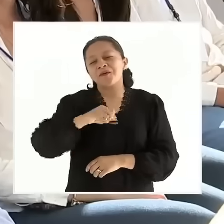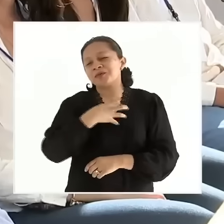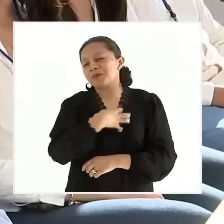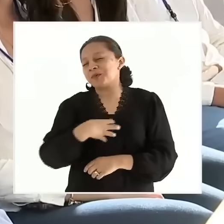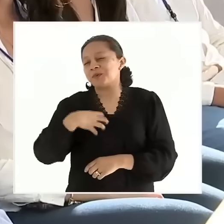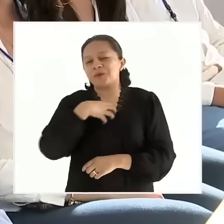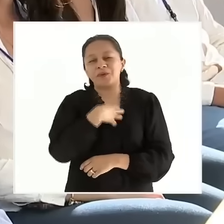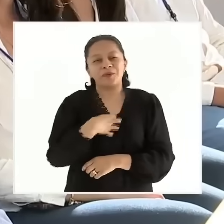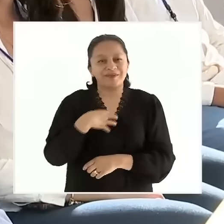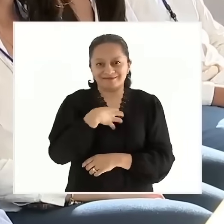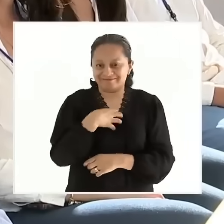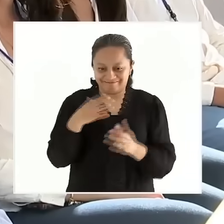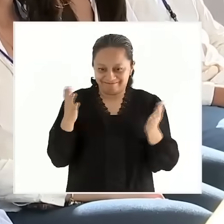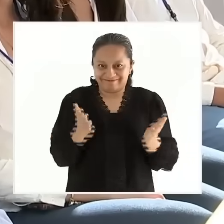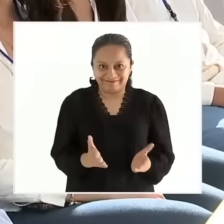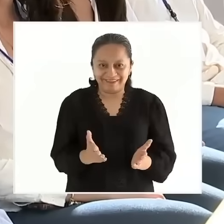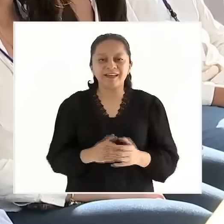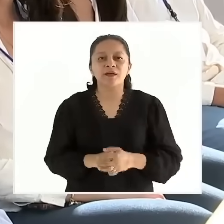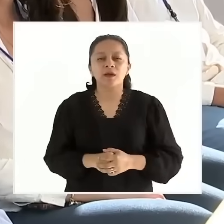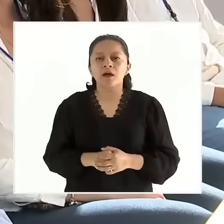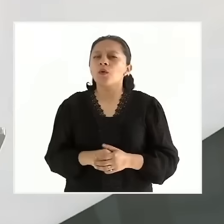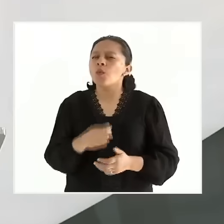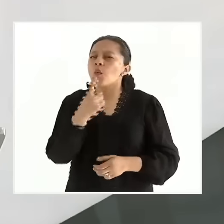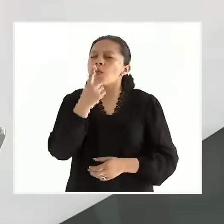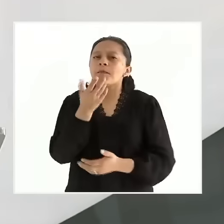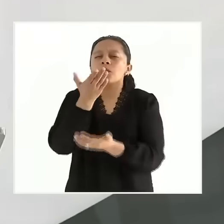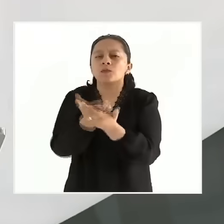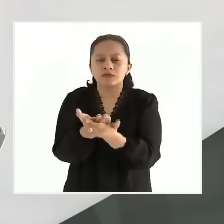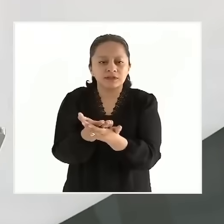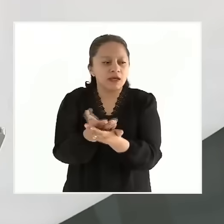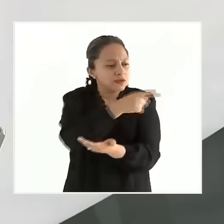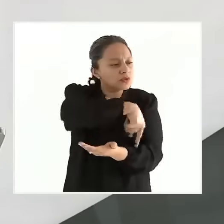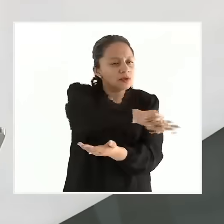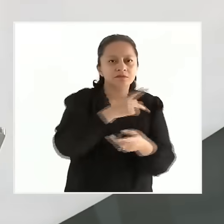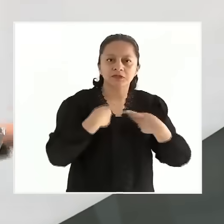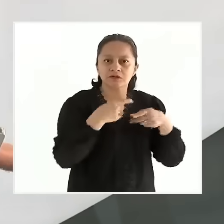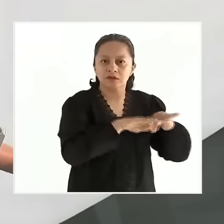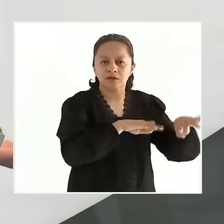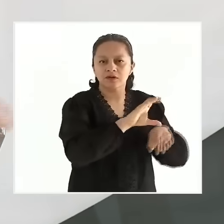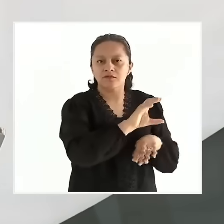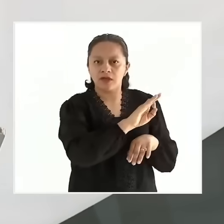ustedes y hay una propuesta por parte de los trabajadores de la comisión, no existe ninguna